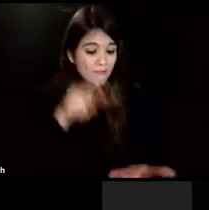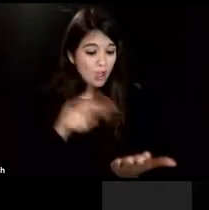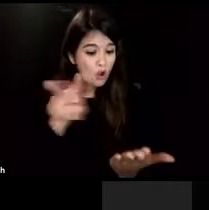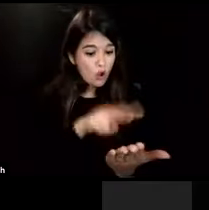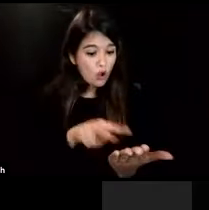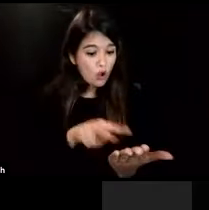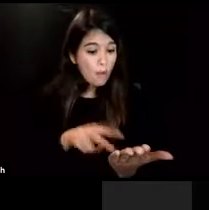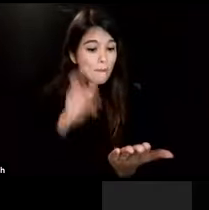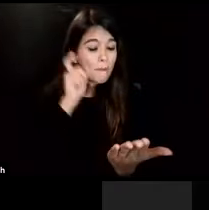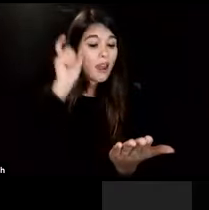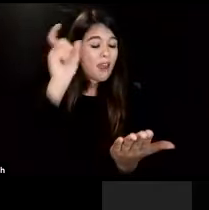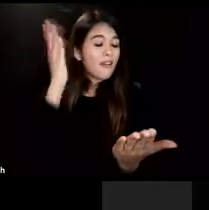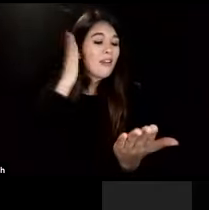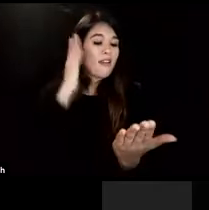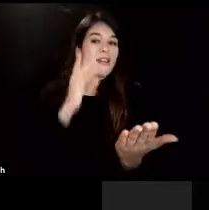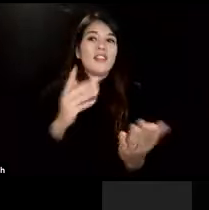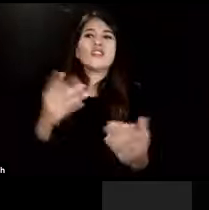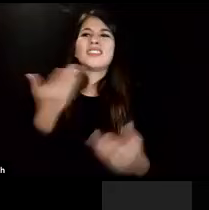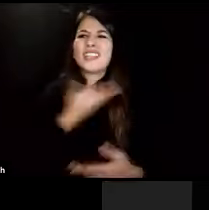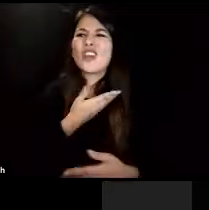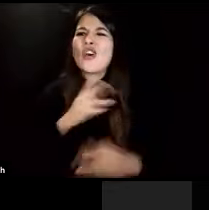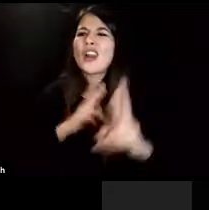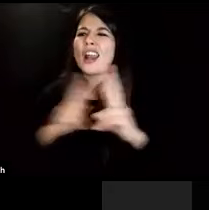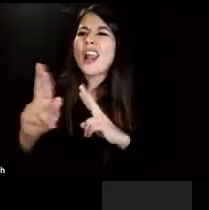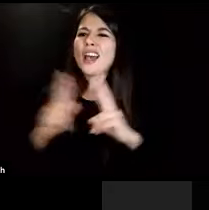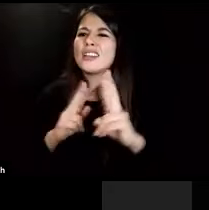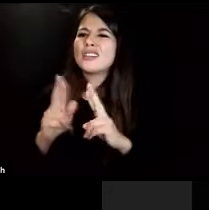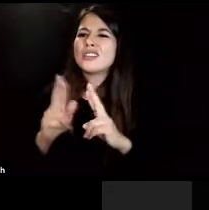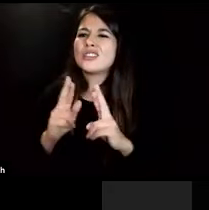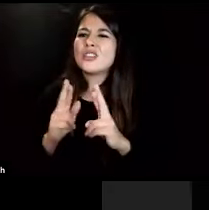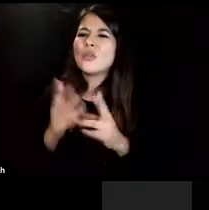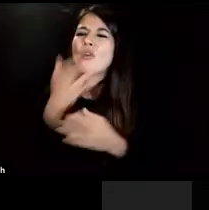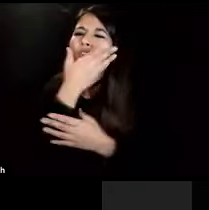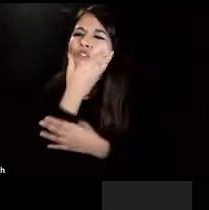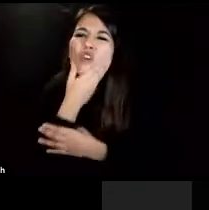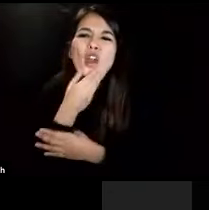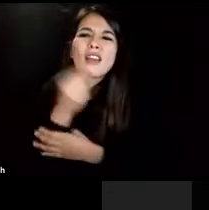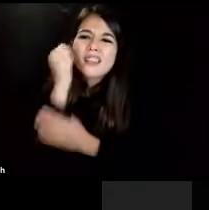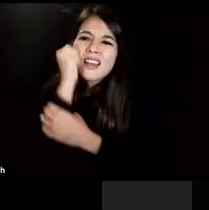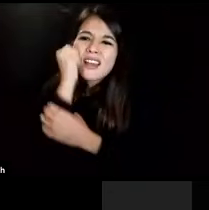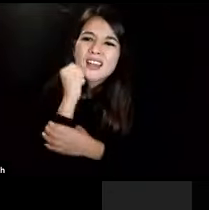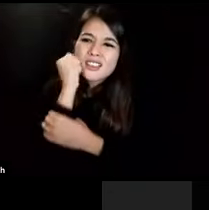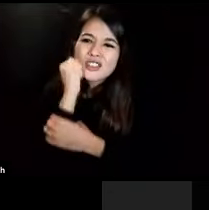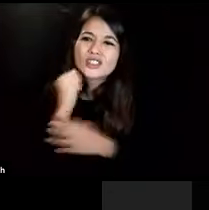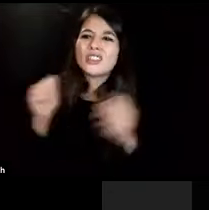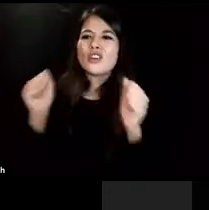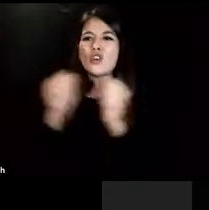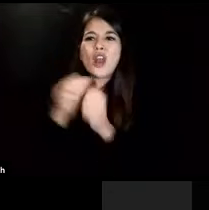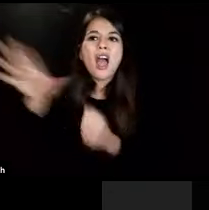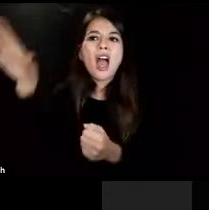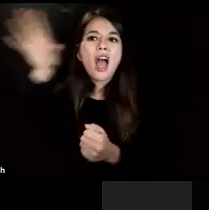Tengo una relación muy linda y afectiva con el tema de los de los audiolibros.